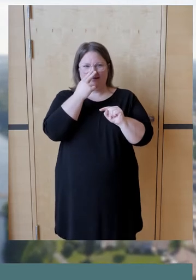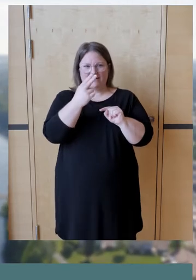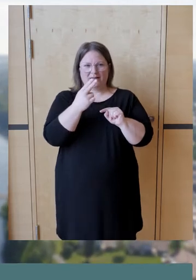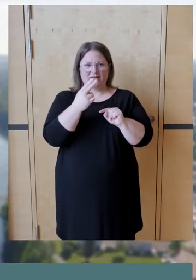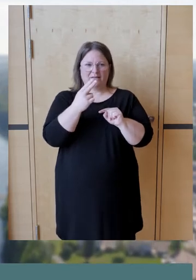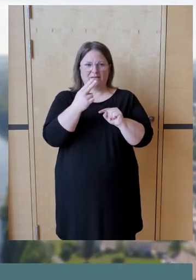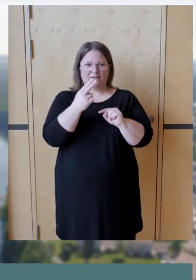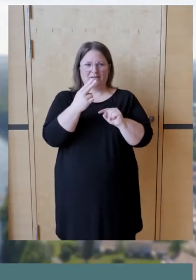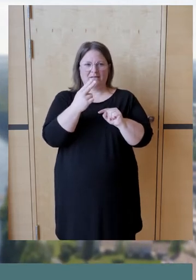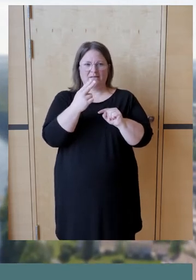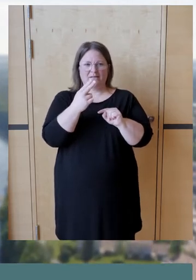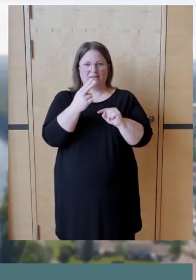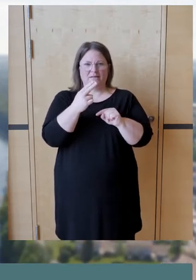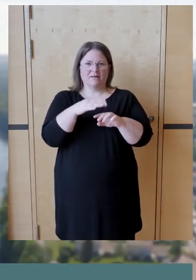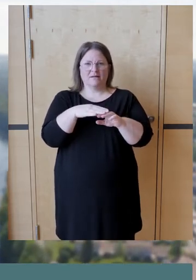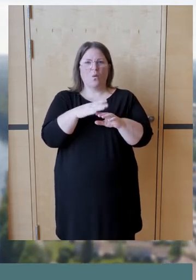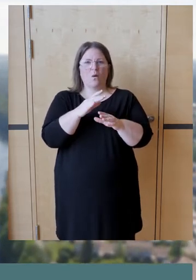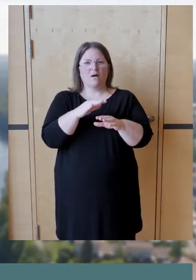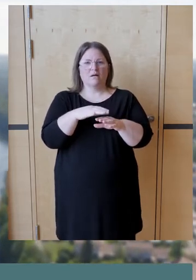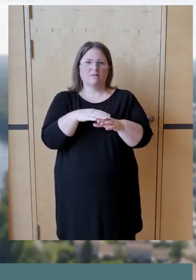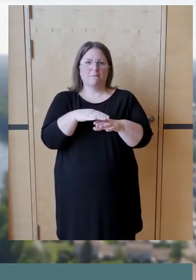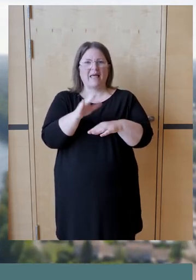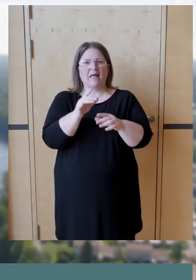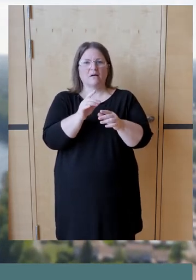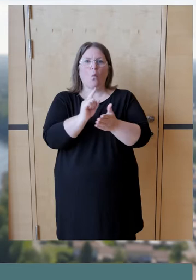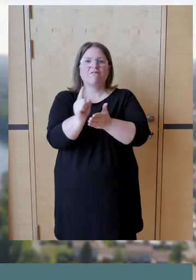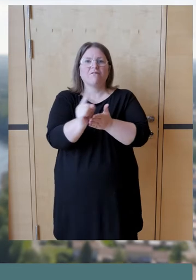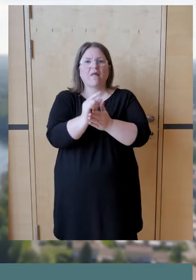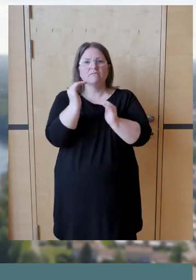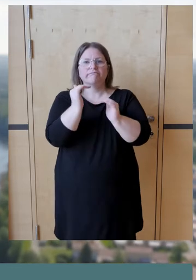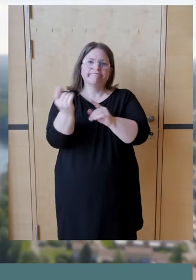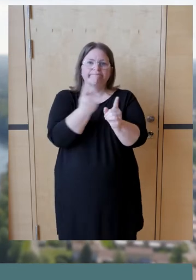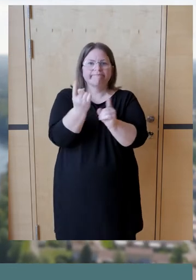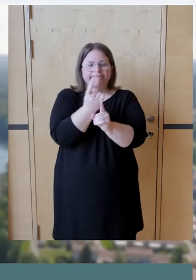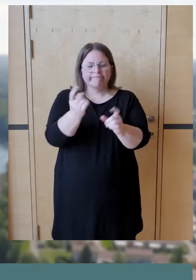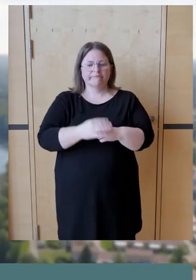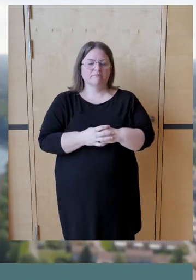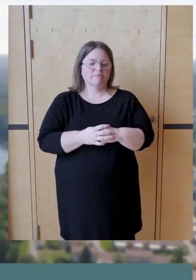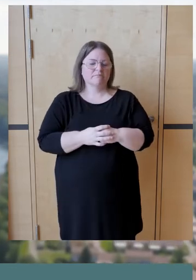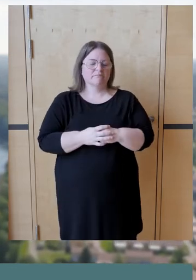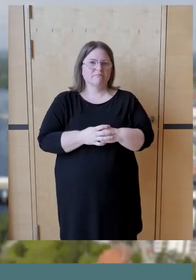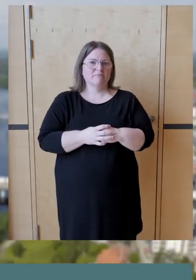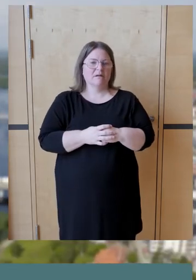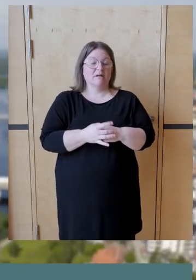Barken Eller i beslutande med skickat Det här med övergångar från antiken